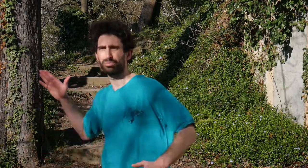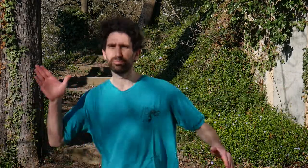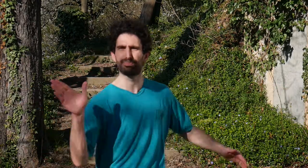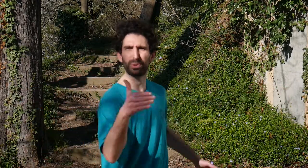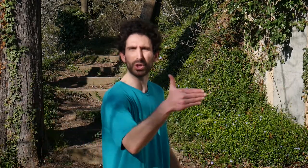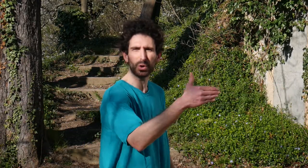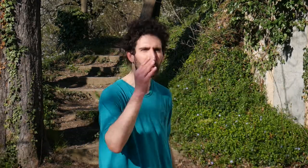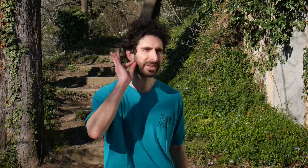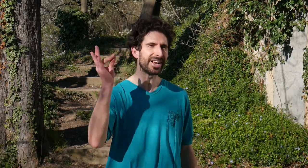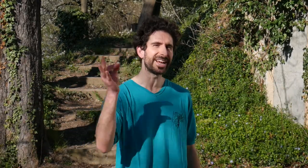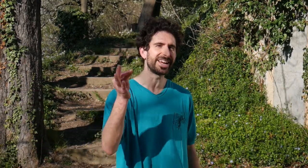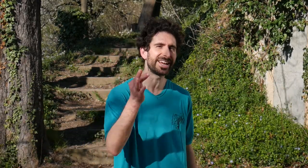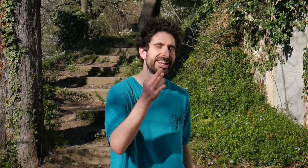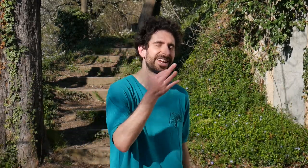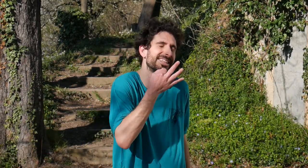Poisson d'avril !